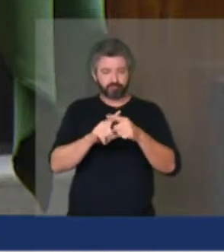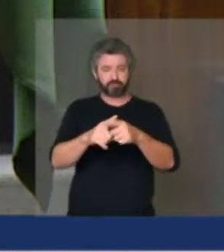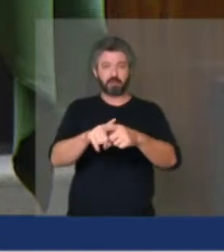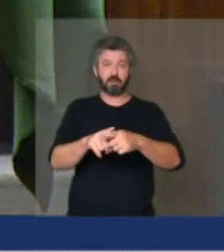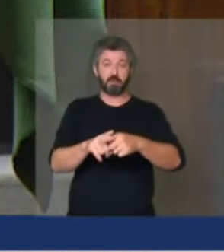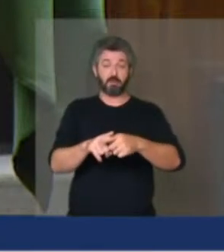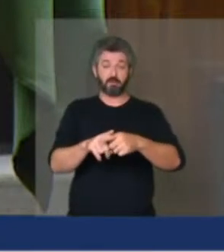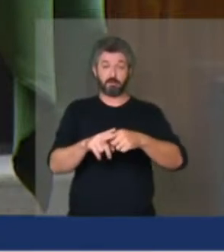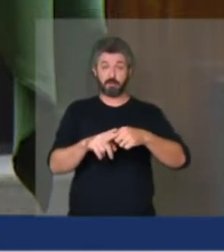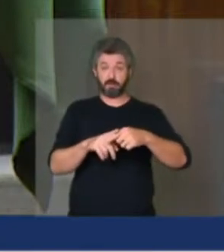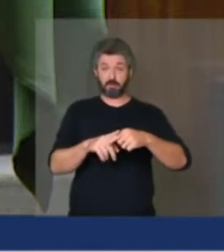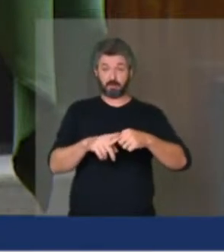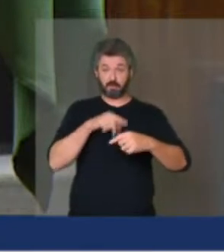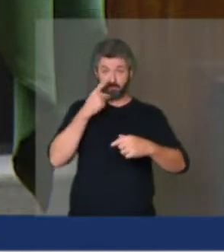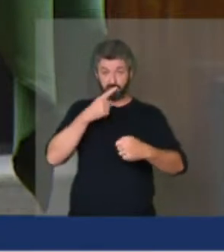NÓS ESTAMOS FALANDO DE UMA TERRITORIALIDADE QUE PRECISA